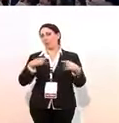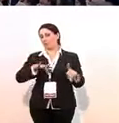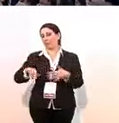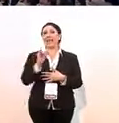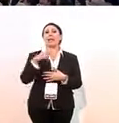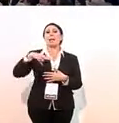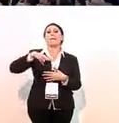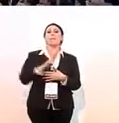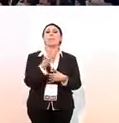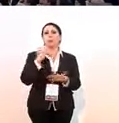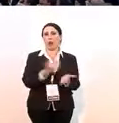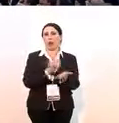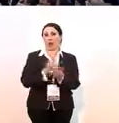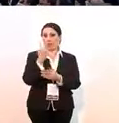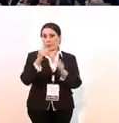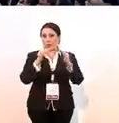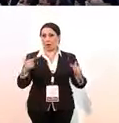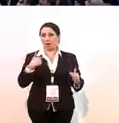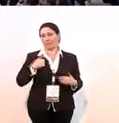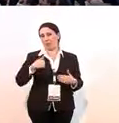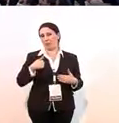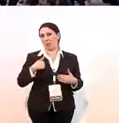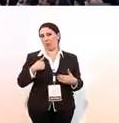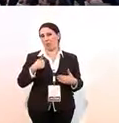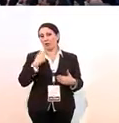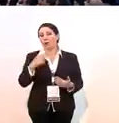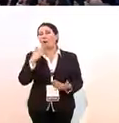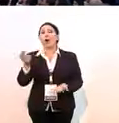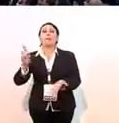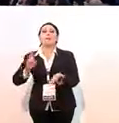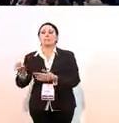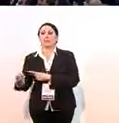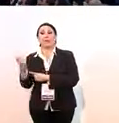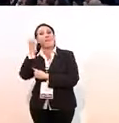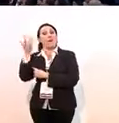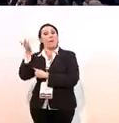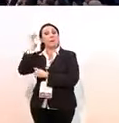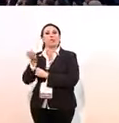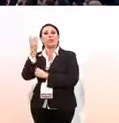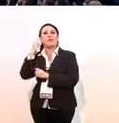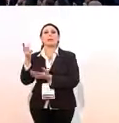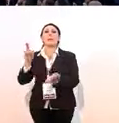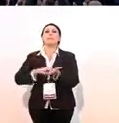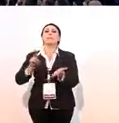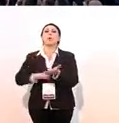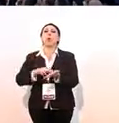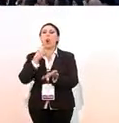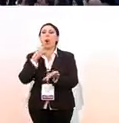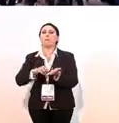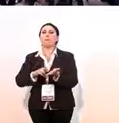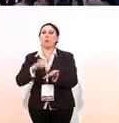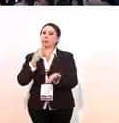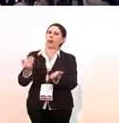fatta noi. Gli è venuta quella del bollo, sulla prima auto. Perché non ne aveva altre.